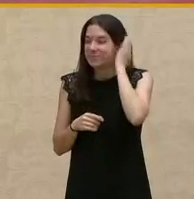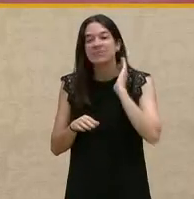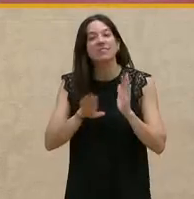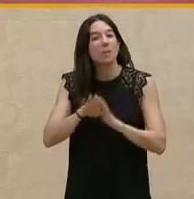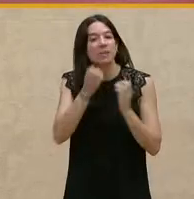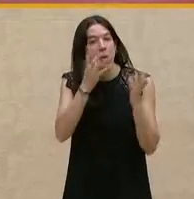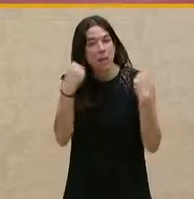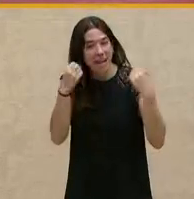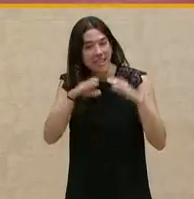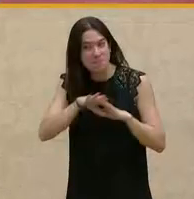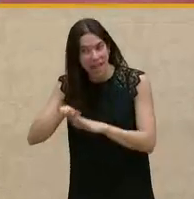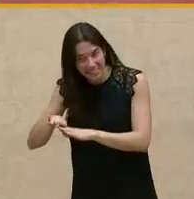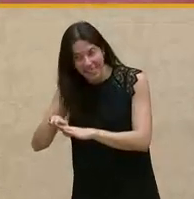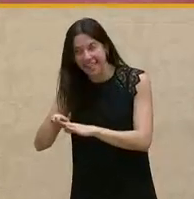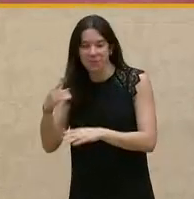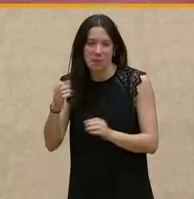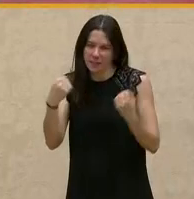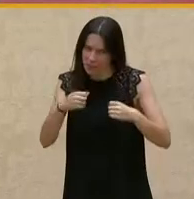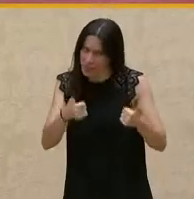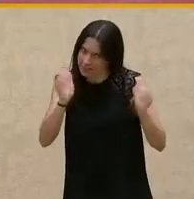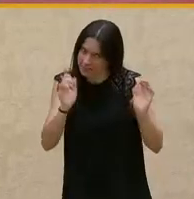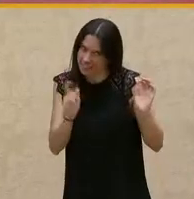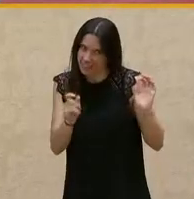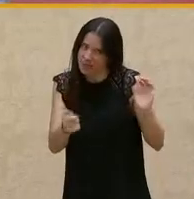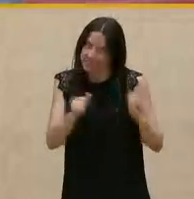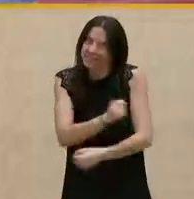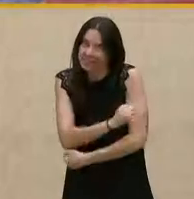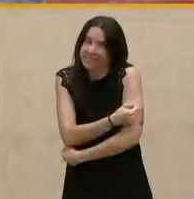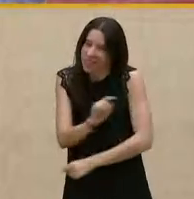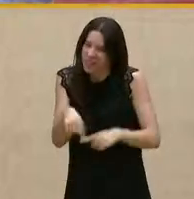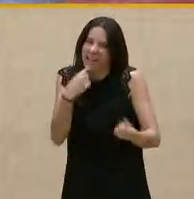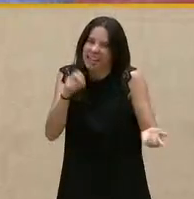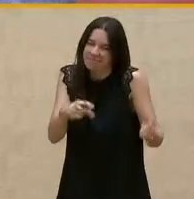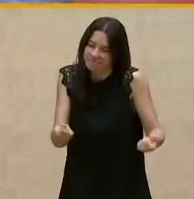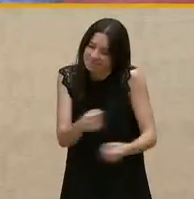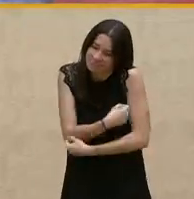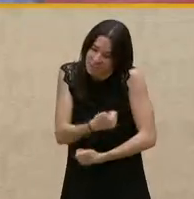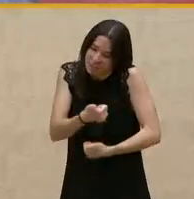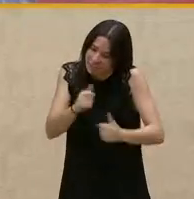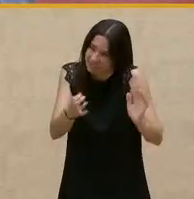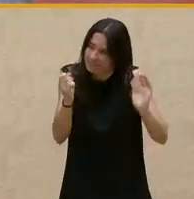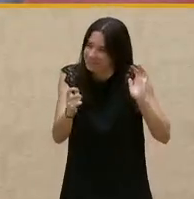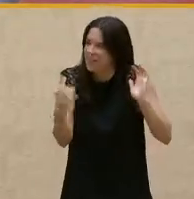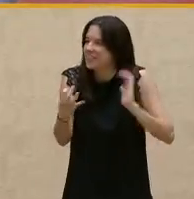lo deberíamos practicar más, os voy a hablar en las tres vertientes: en la vertiente de político,